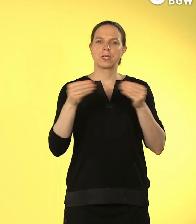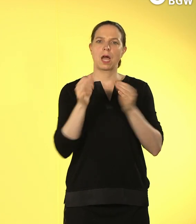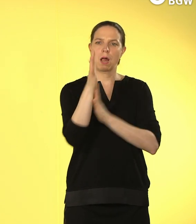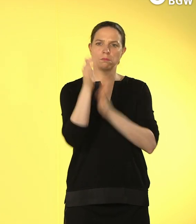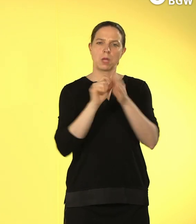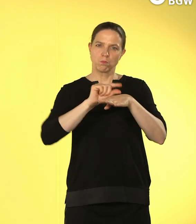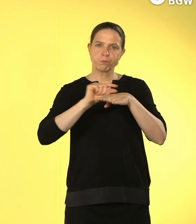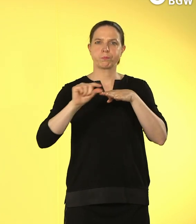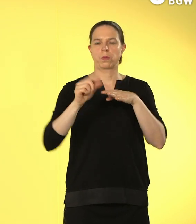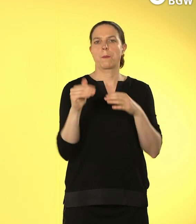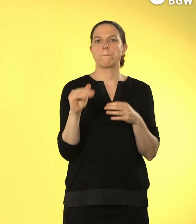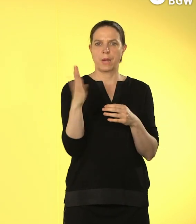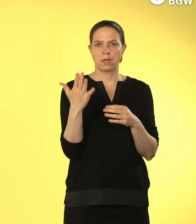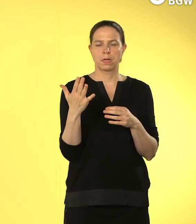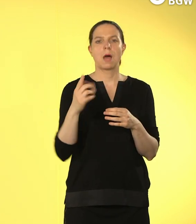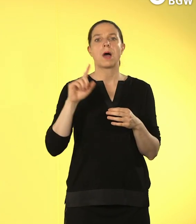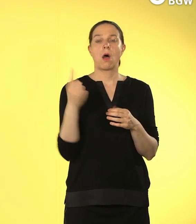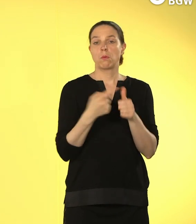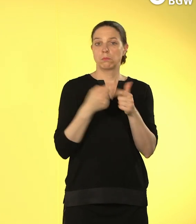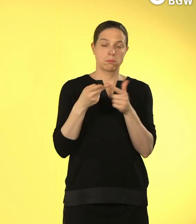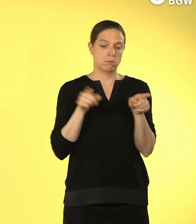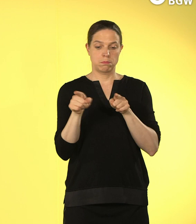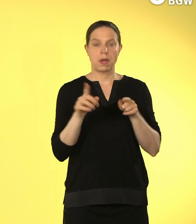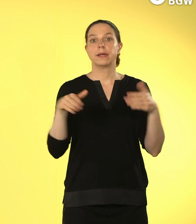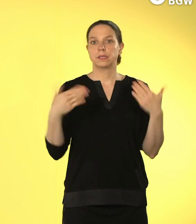Hier gibt es Mehrweghandschuhe und Einweghandschuhe.